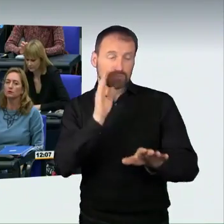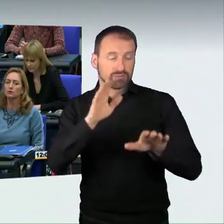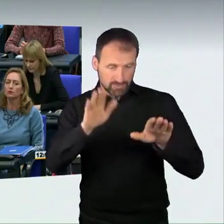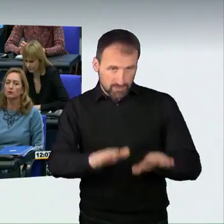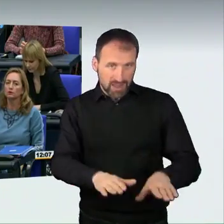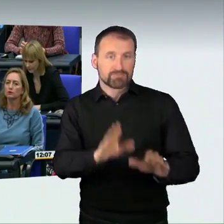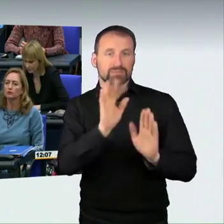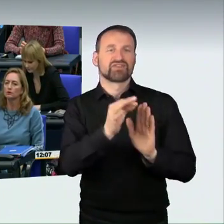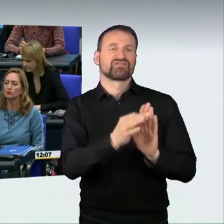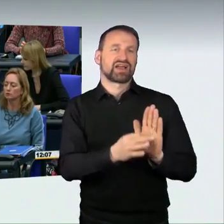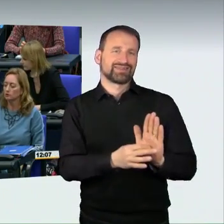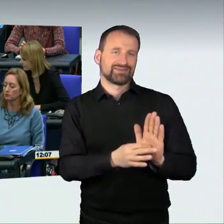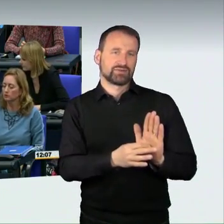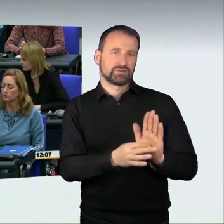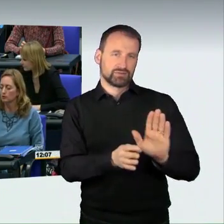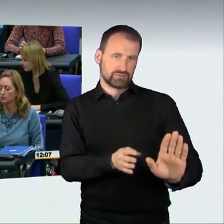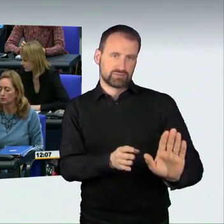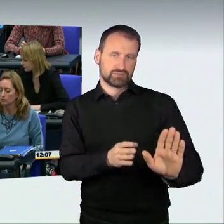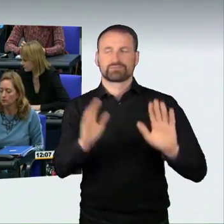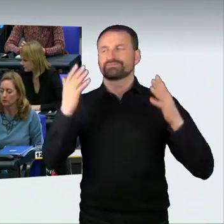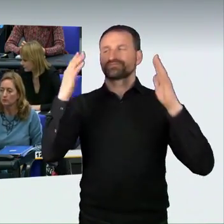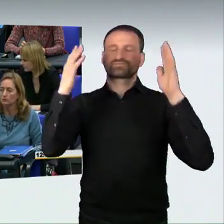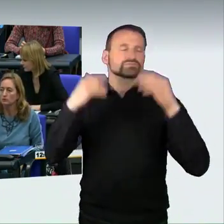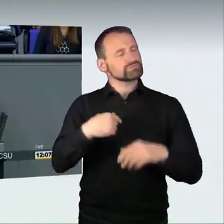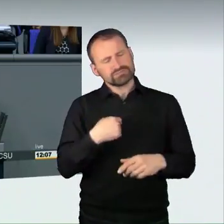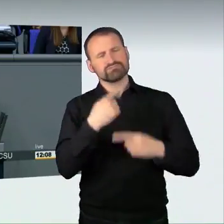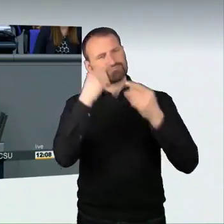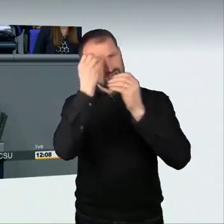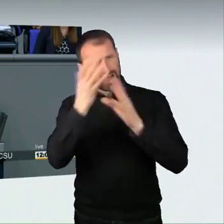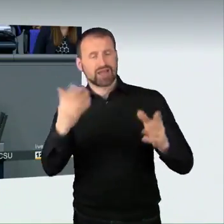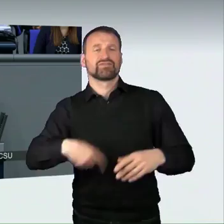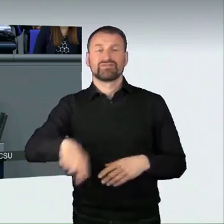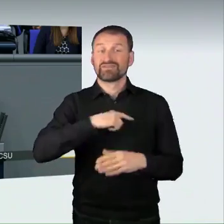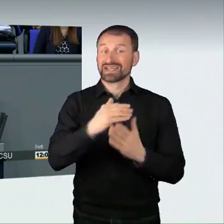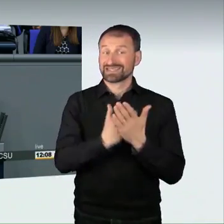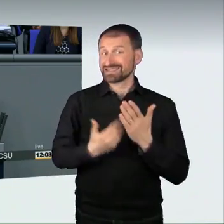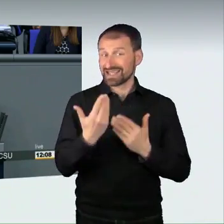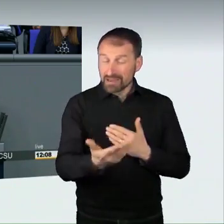Ich sage ganz klar: Wir als Gesetzgeber haben die klare Erwartung, dass sich die Vermieter an die Mietpreisbremse halten.